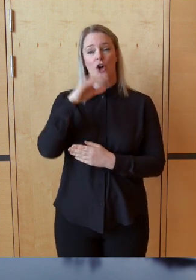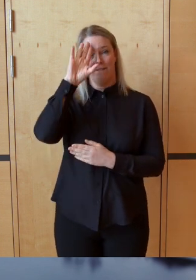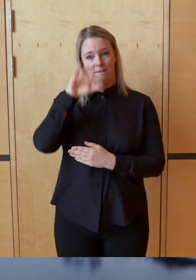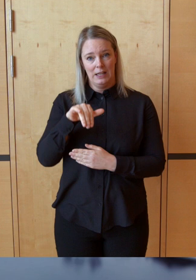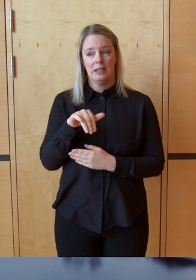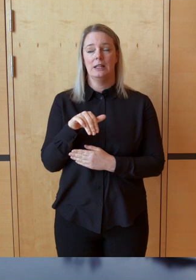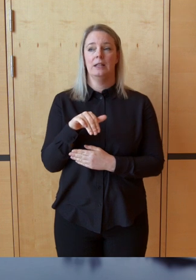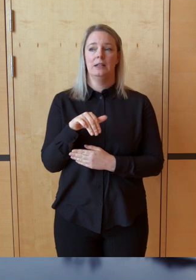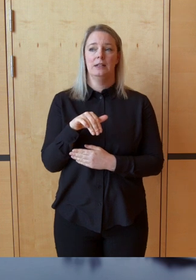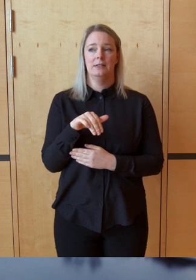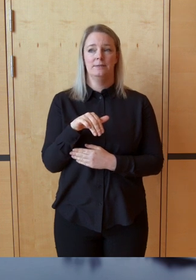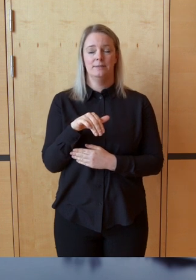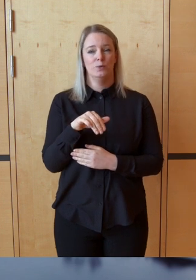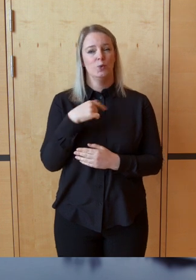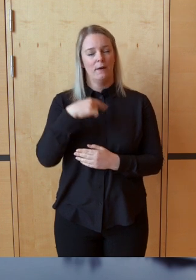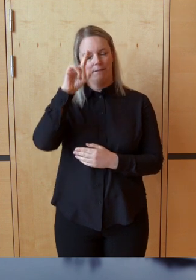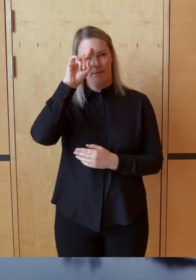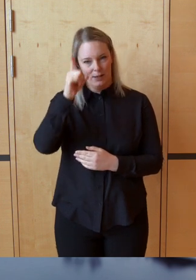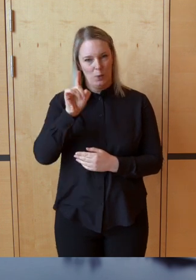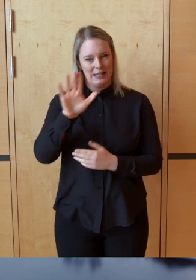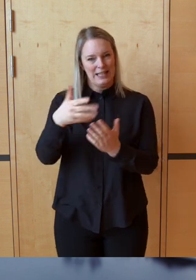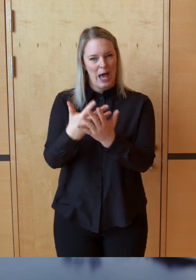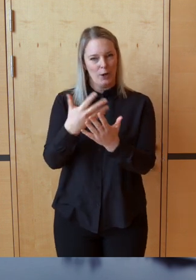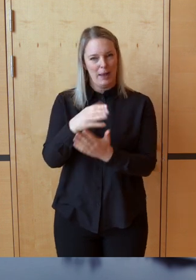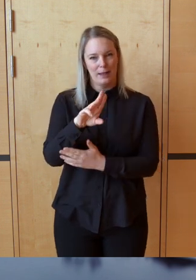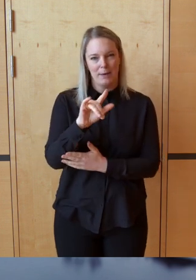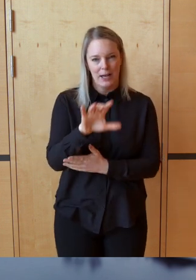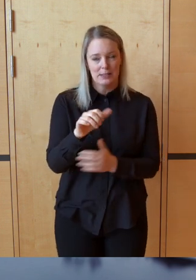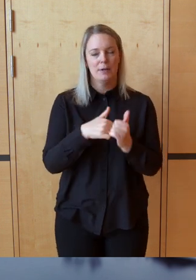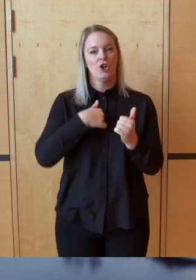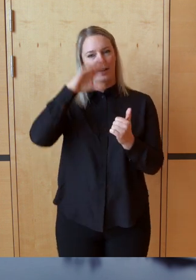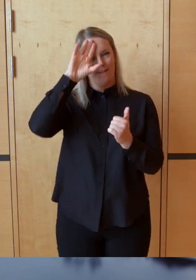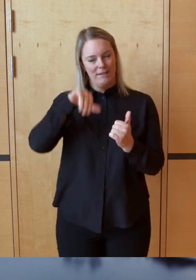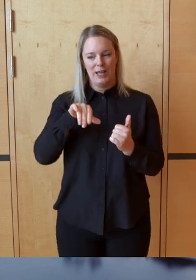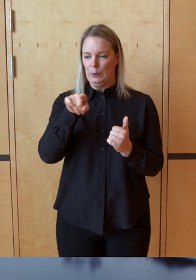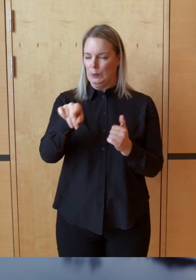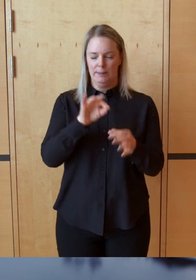Jag vill jag förstår ditt argument där Men jag vet Att du precis som jag